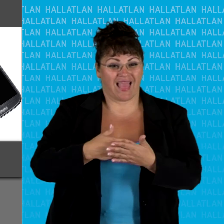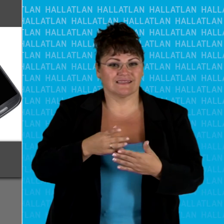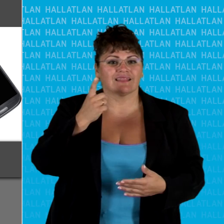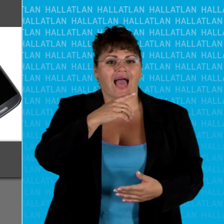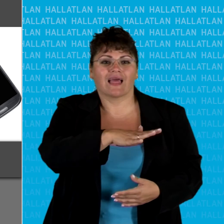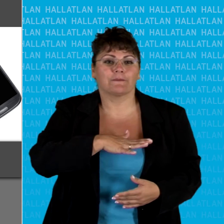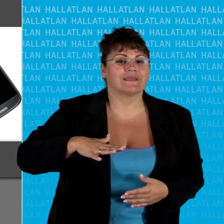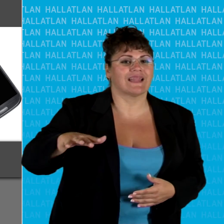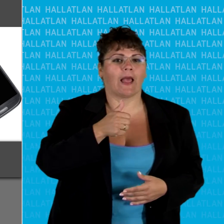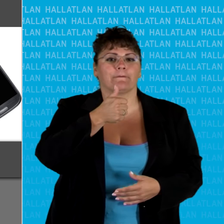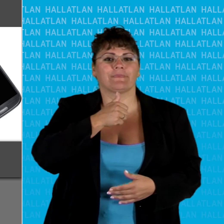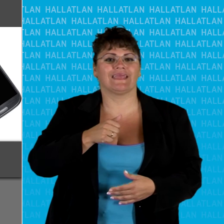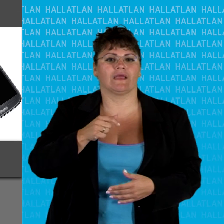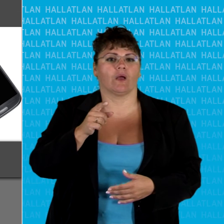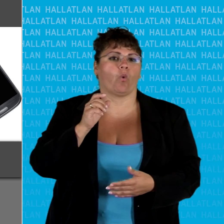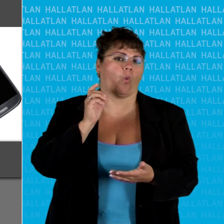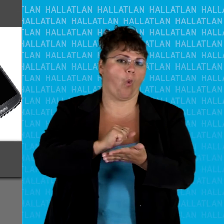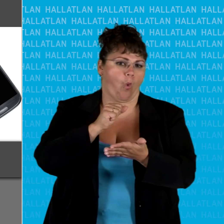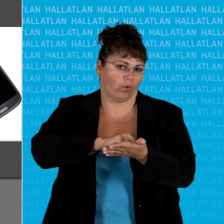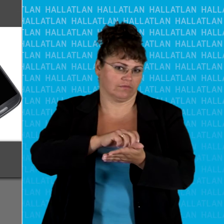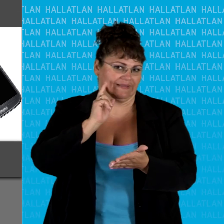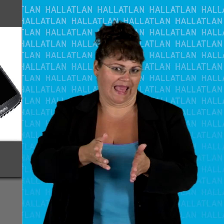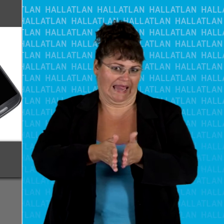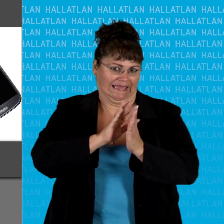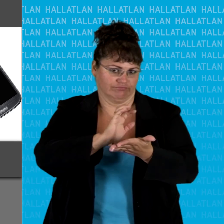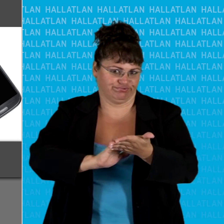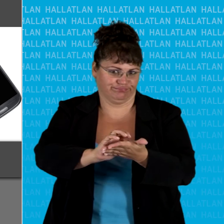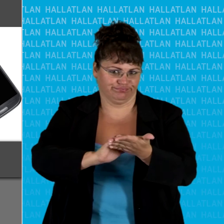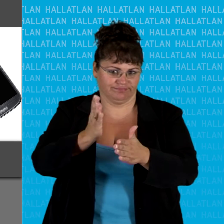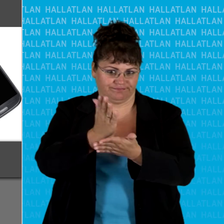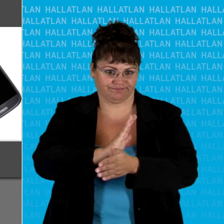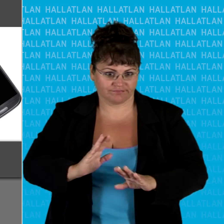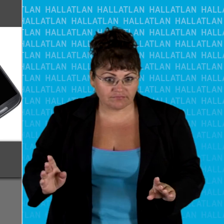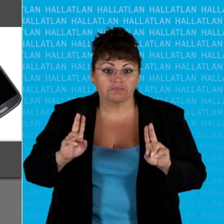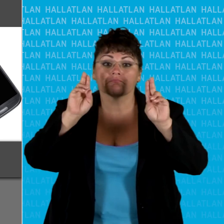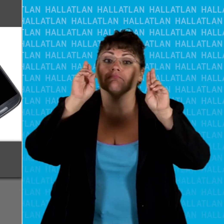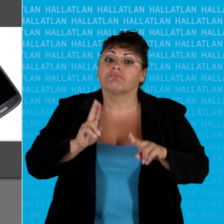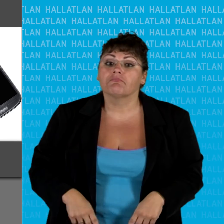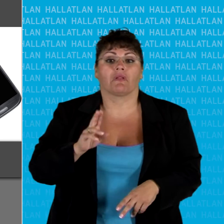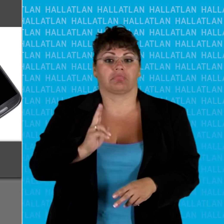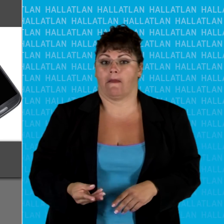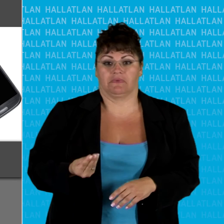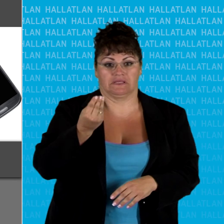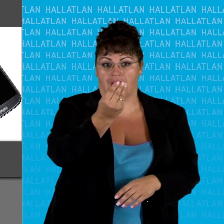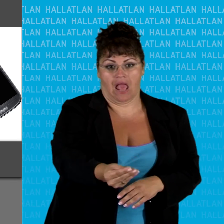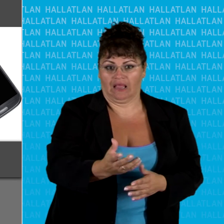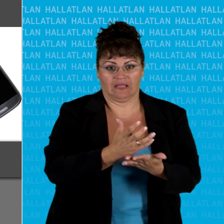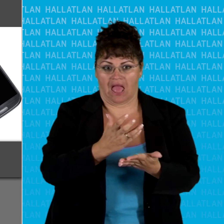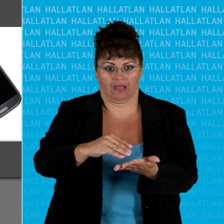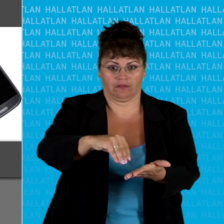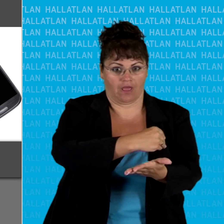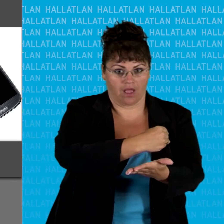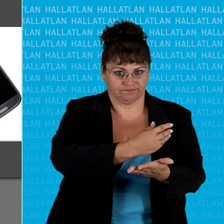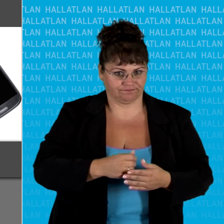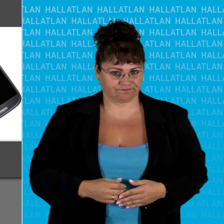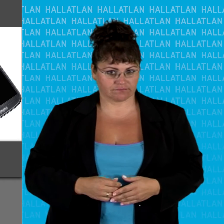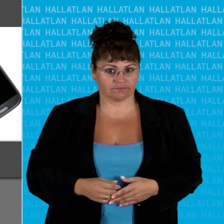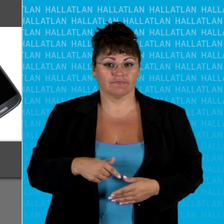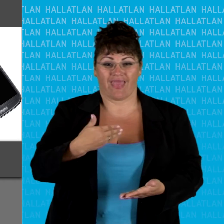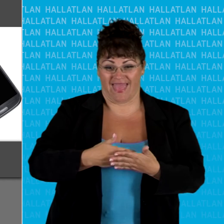Ekkor a terminál PIN-kódot kér majd, a vásárló azonban nem kell hogy kiadja a kártyát a kezéből.